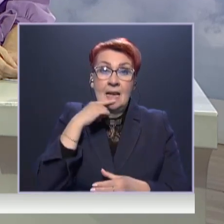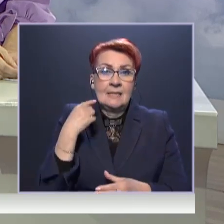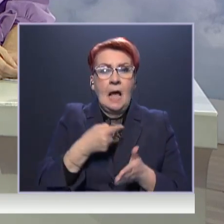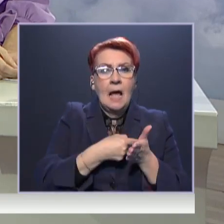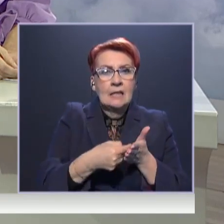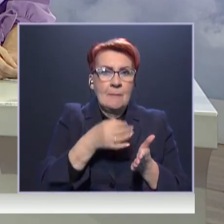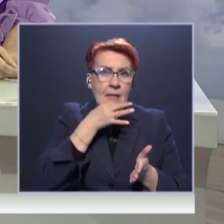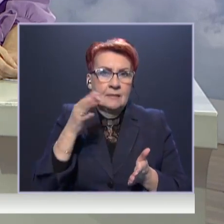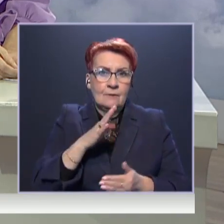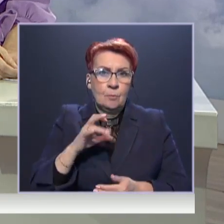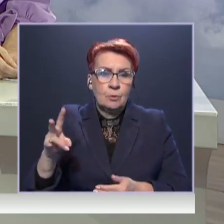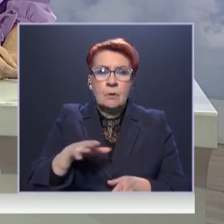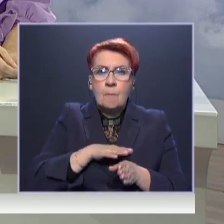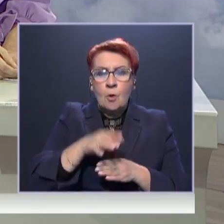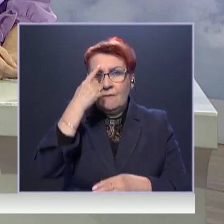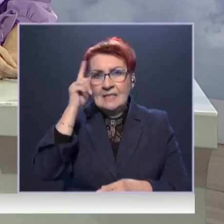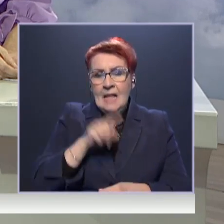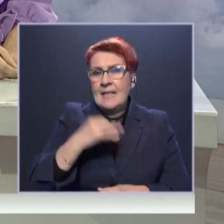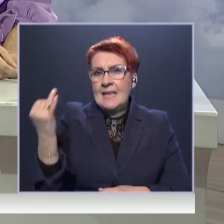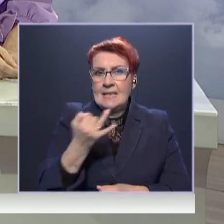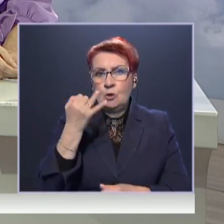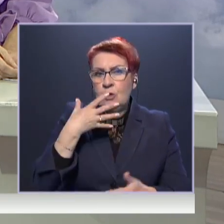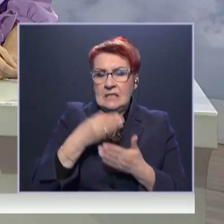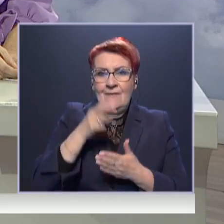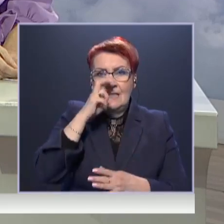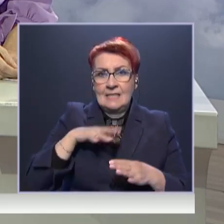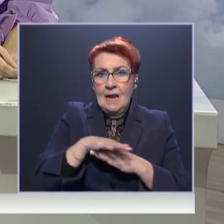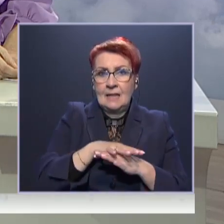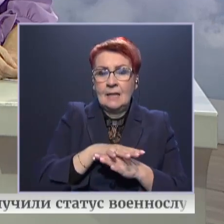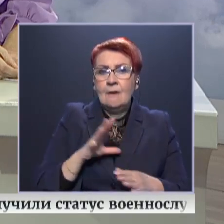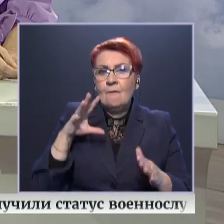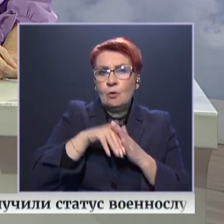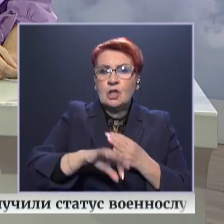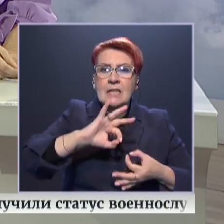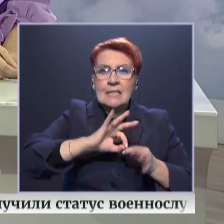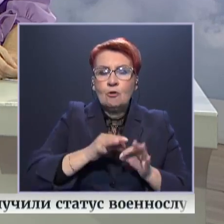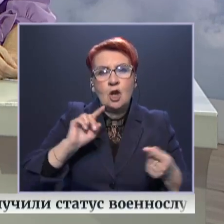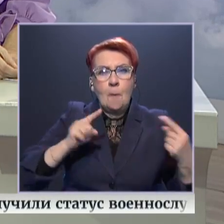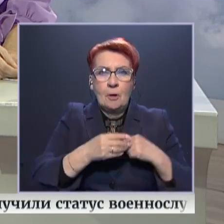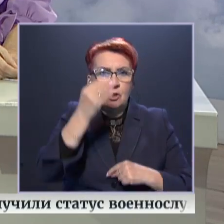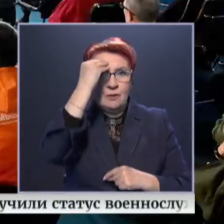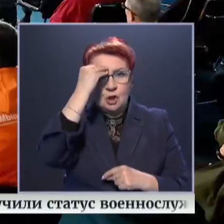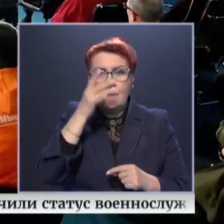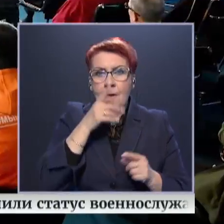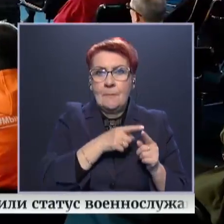объективного и полного знания истории своей страны включая ее сложные и противоречивые периоды по мнению президента